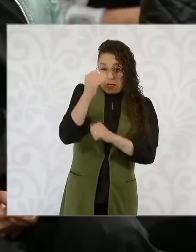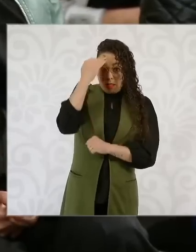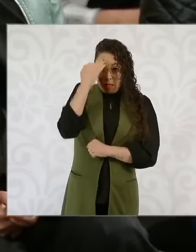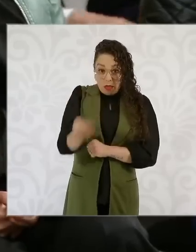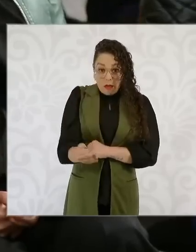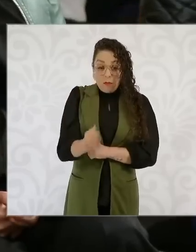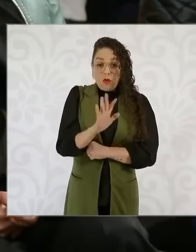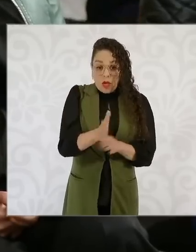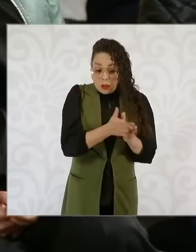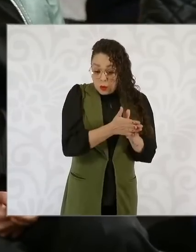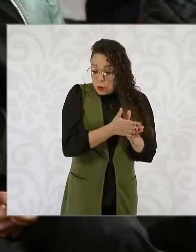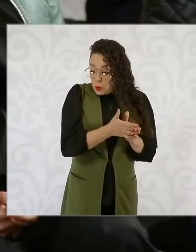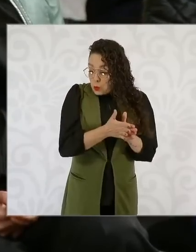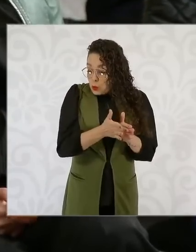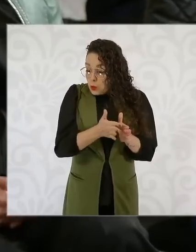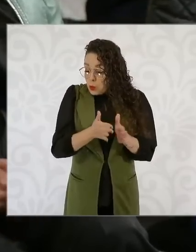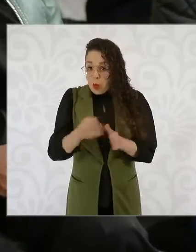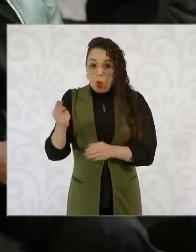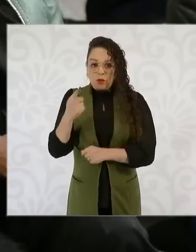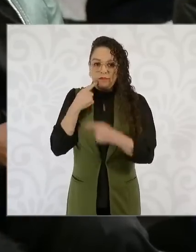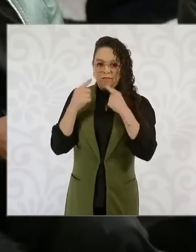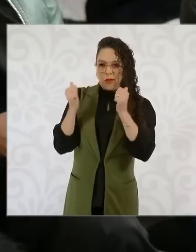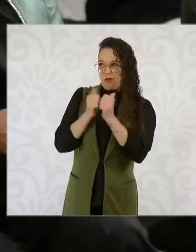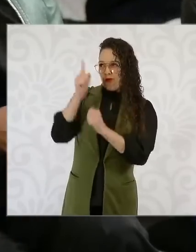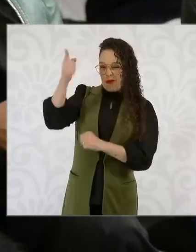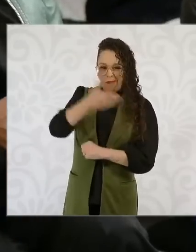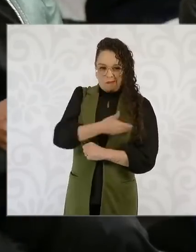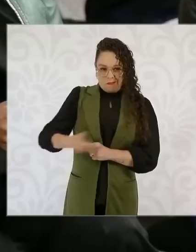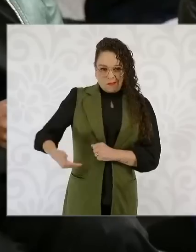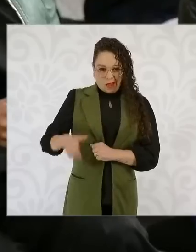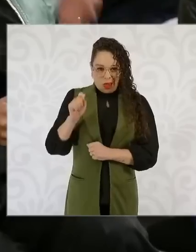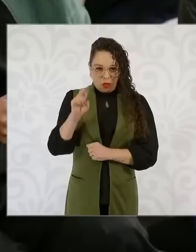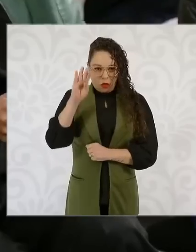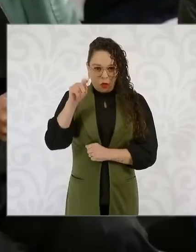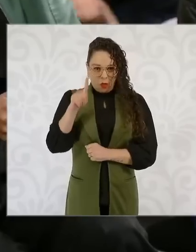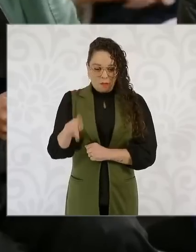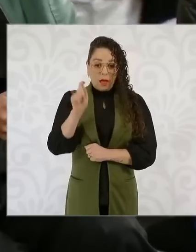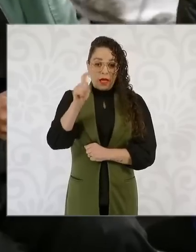el presidente Trump para la revisión de este acuerdo que se tuvo que suspendió aranceles